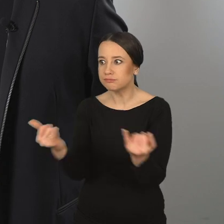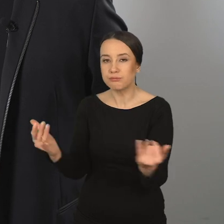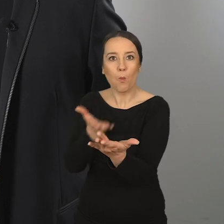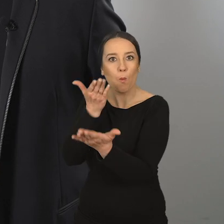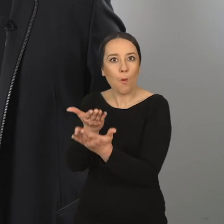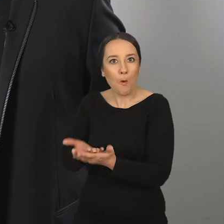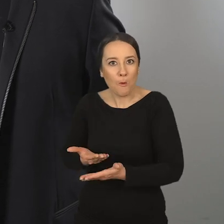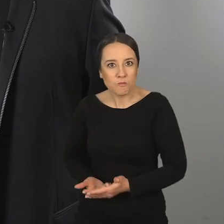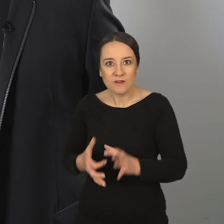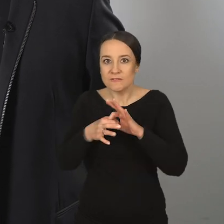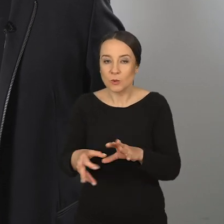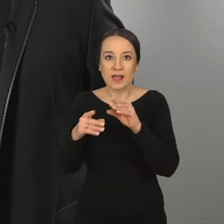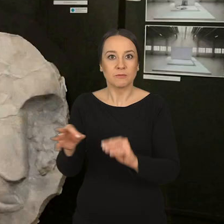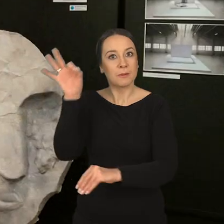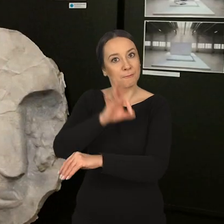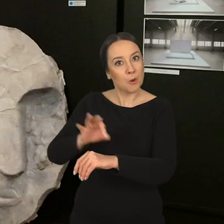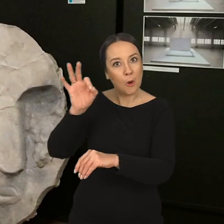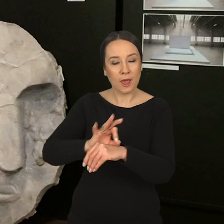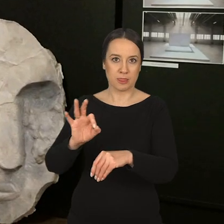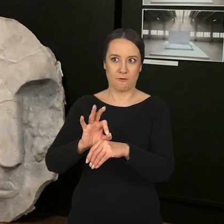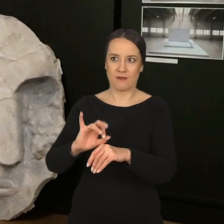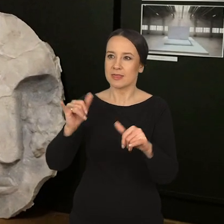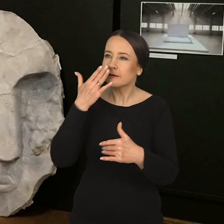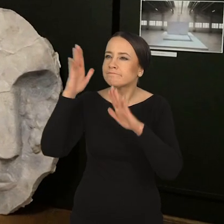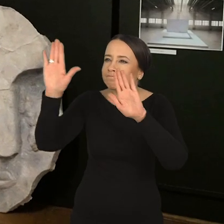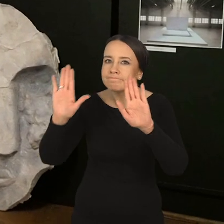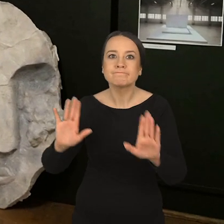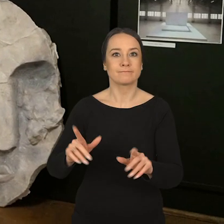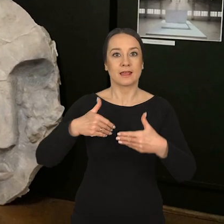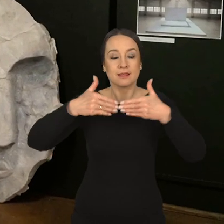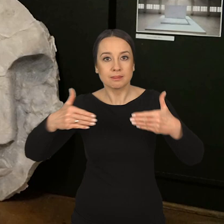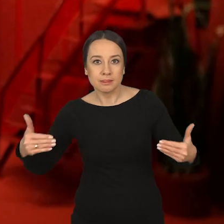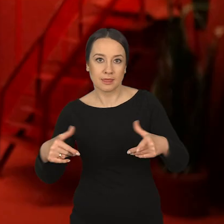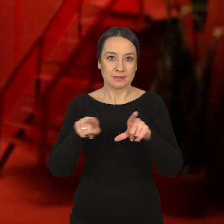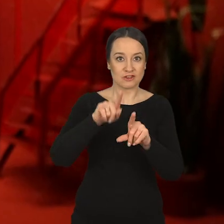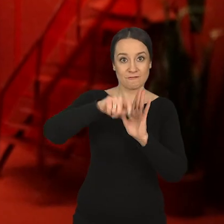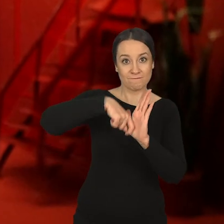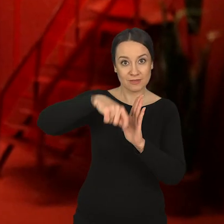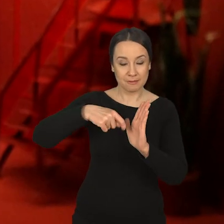związaną z projektowaniem scenografii, zarówno teatralnej i filmowej.